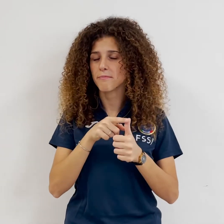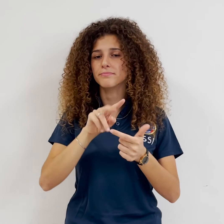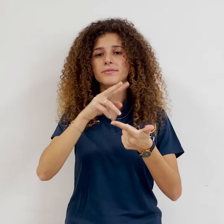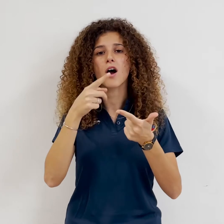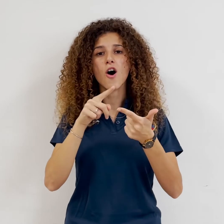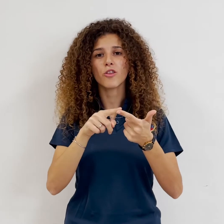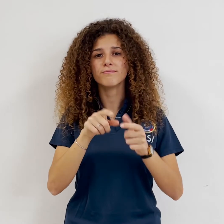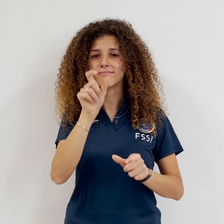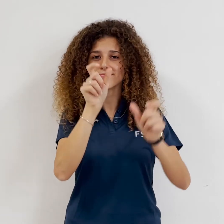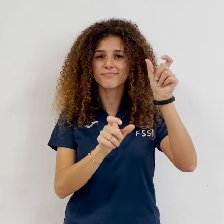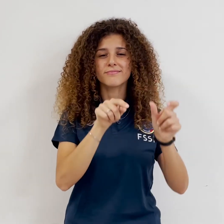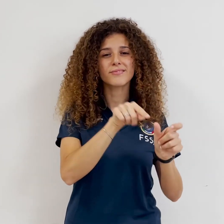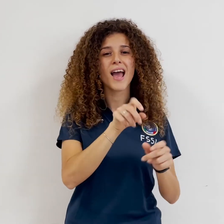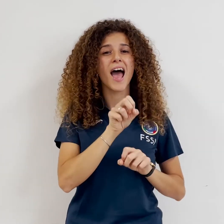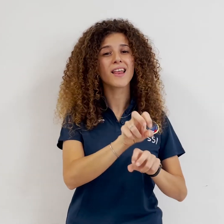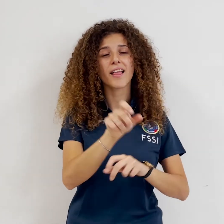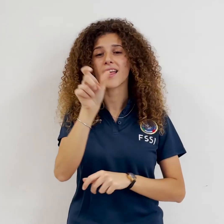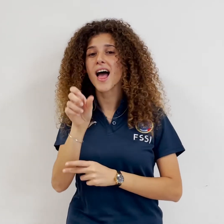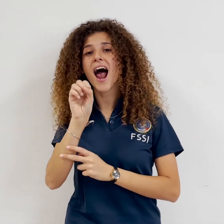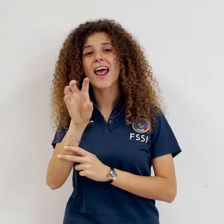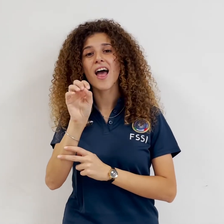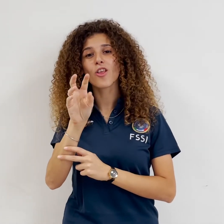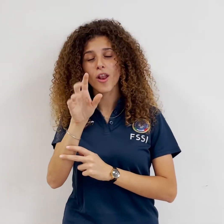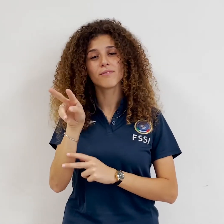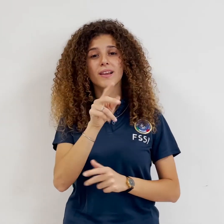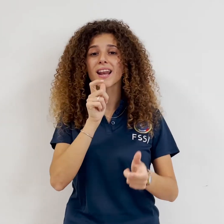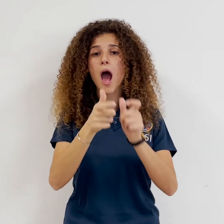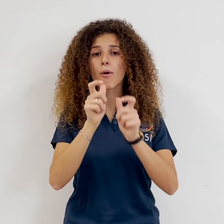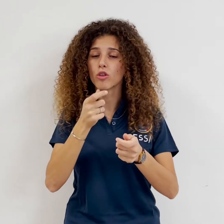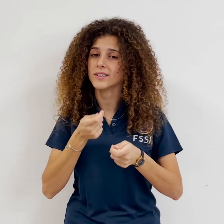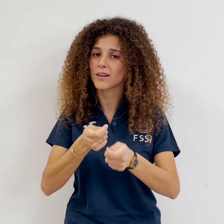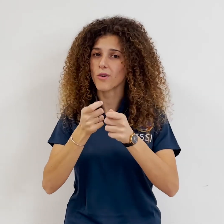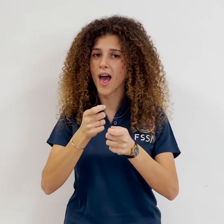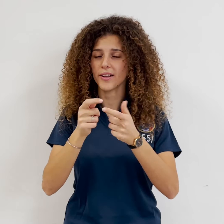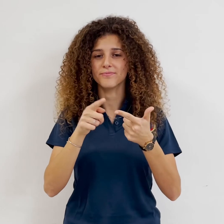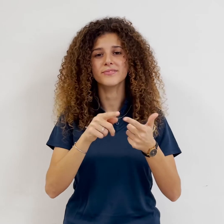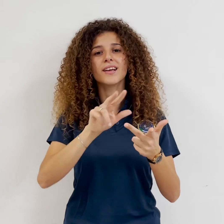2. Stimolare il rapporto tra atleta e allenatore,